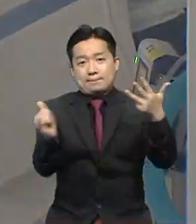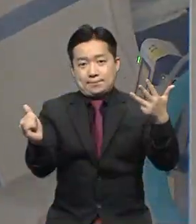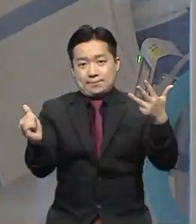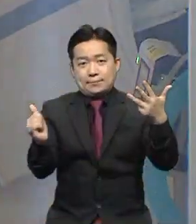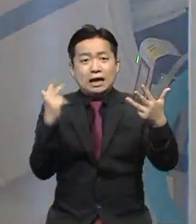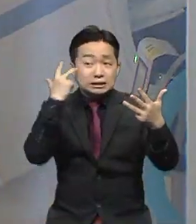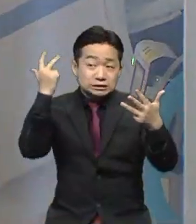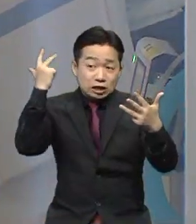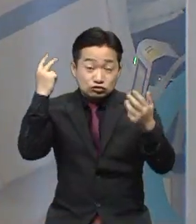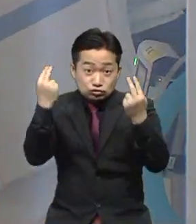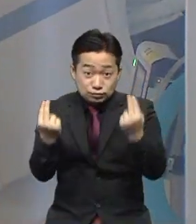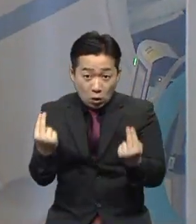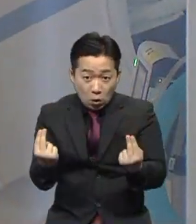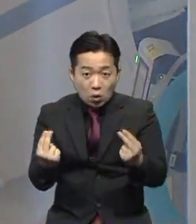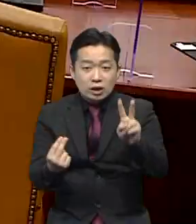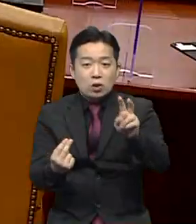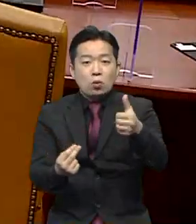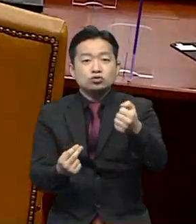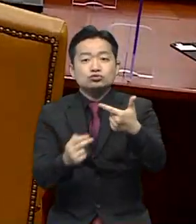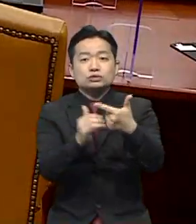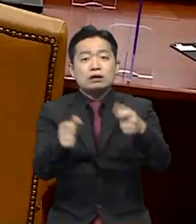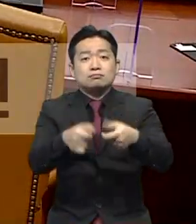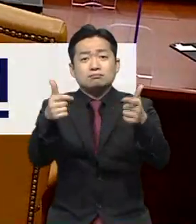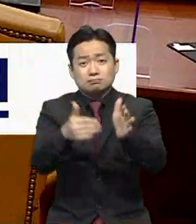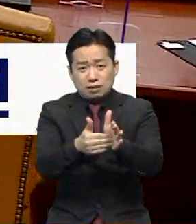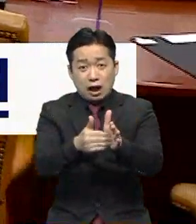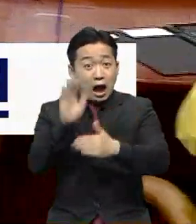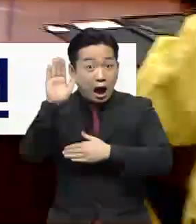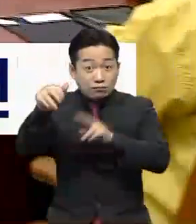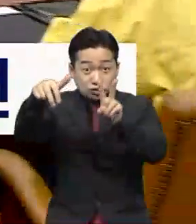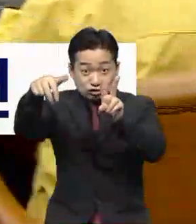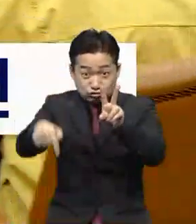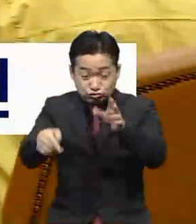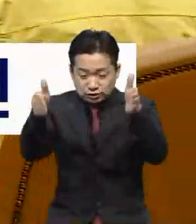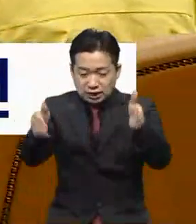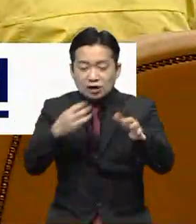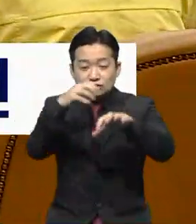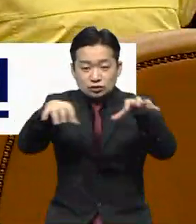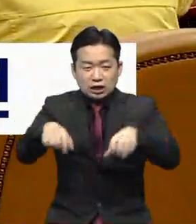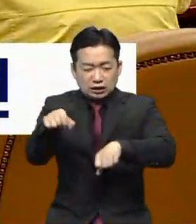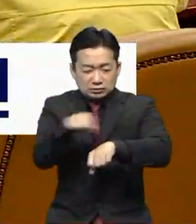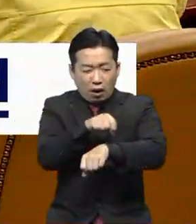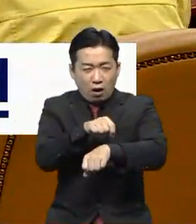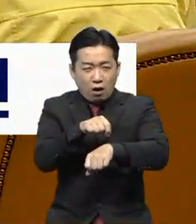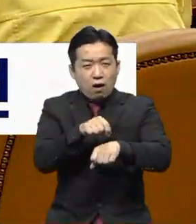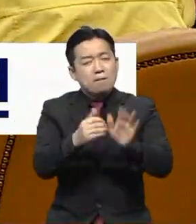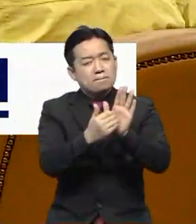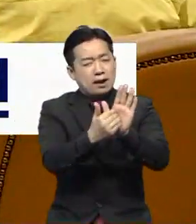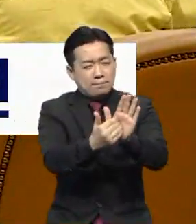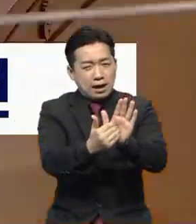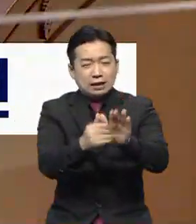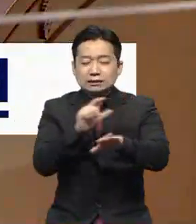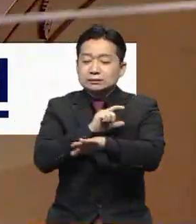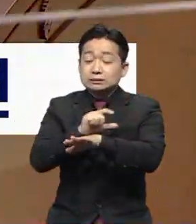전주보다 56명이 늘었는데 정부는 앞으로 2주간 수도권에는 특별대책기간,